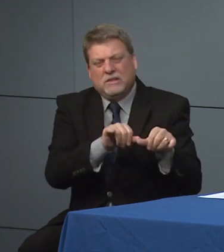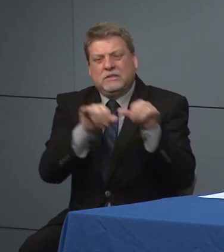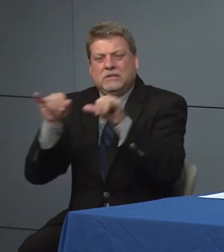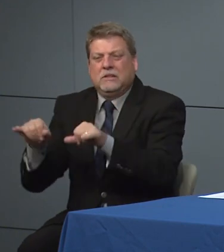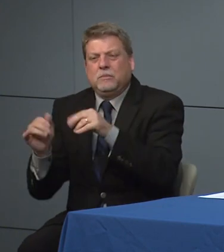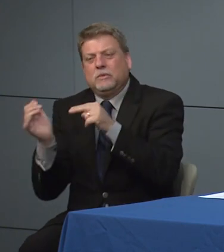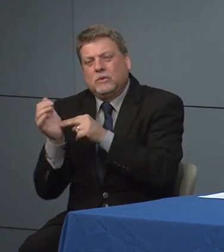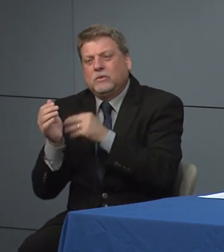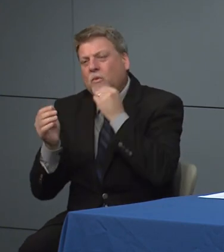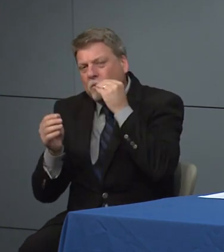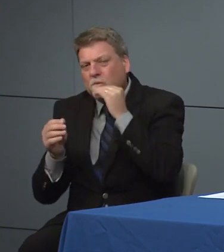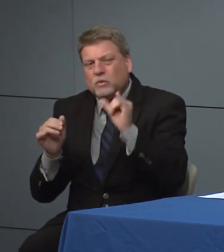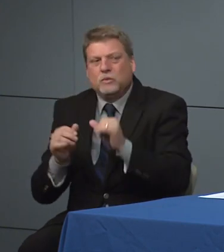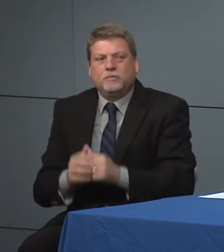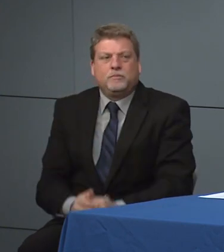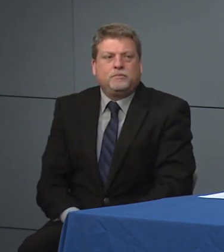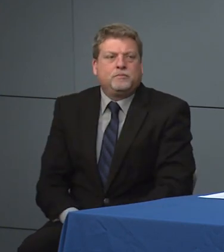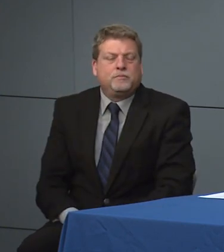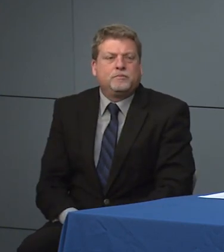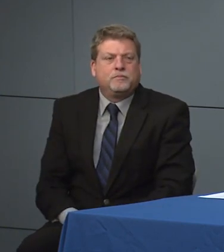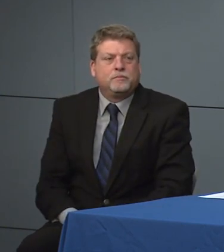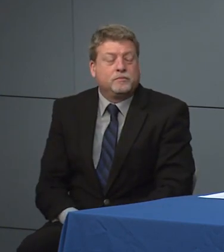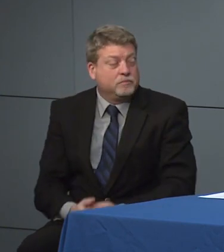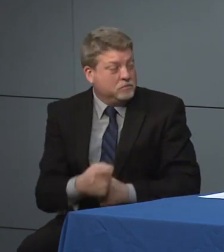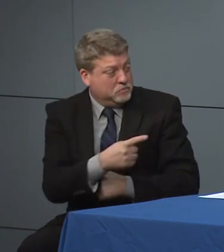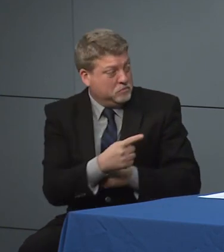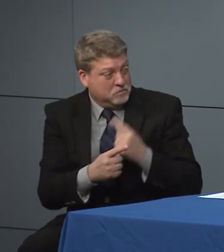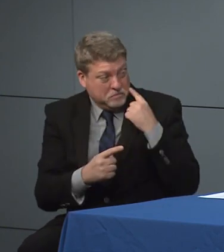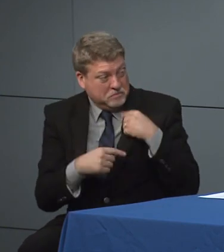a la gente para que todo mundo esté a salvo.